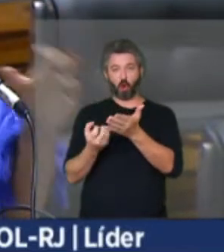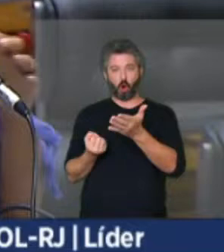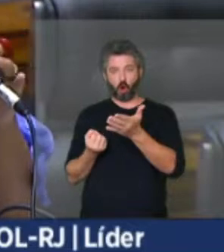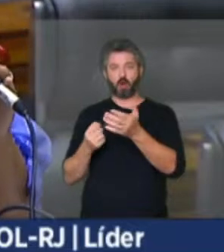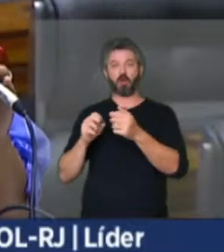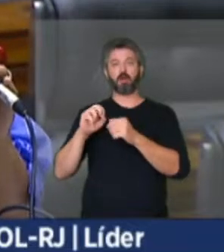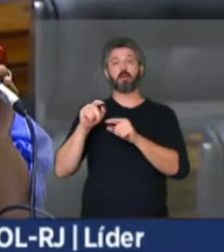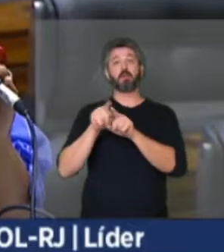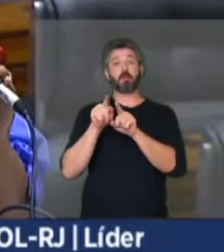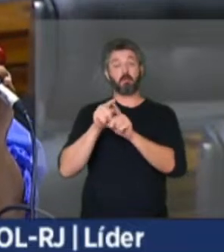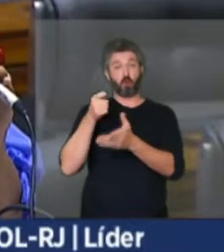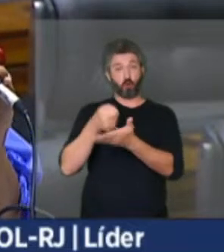PERCEPÇÃO ILEGAL DE TRANSMISSÃO DE DADOS, OBRIGA